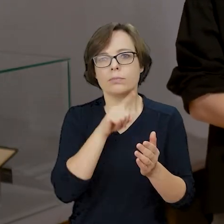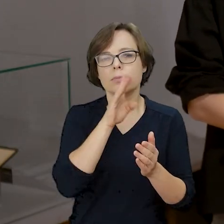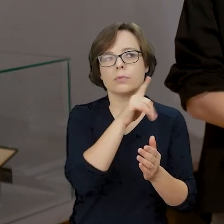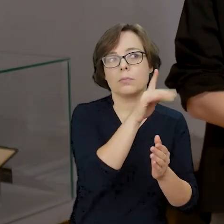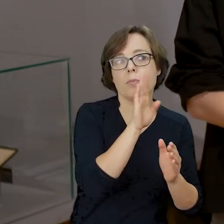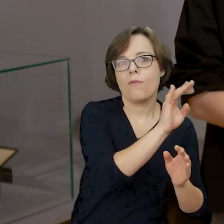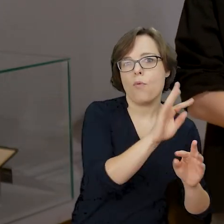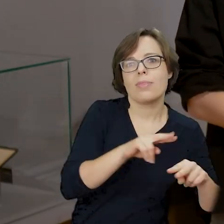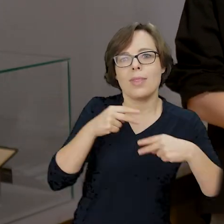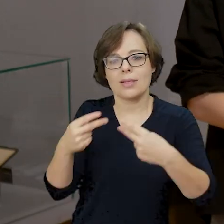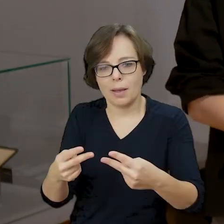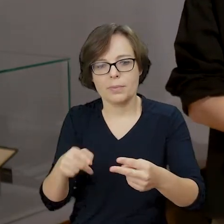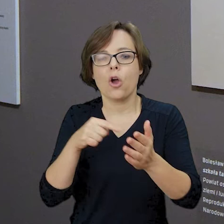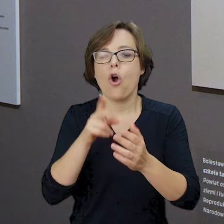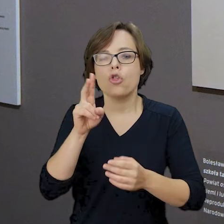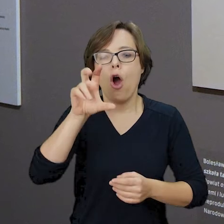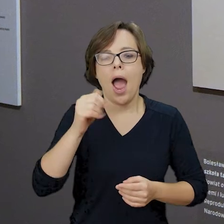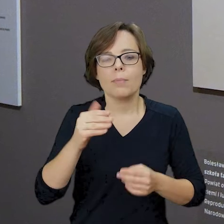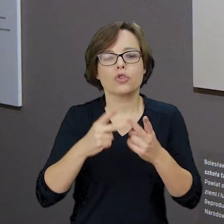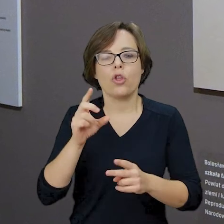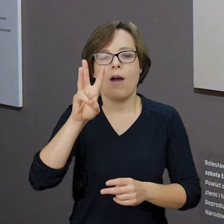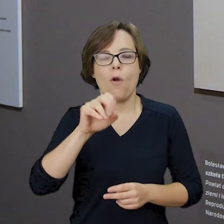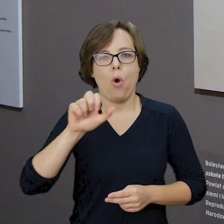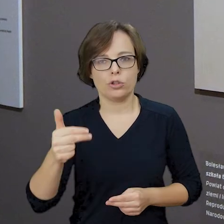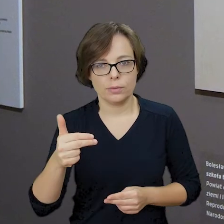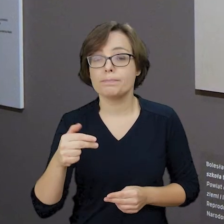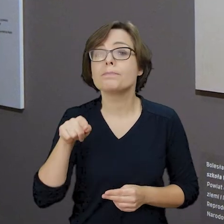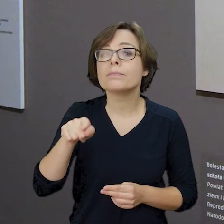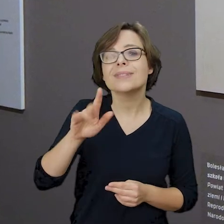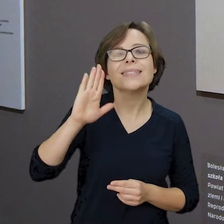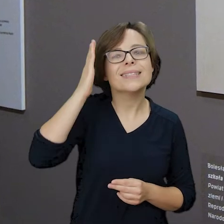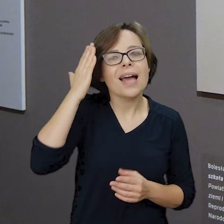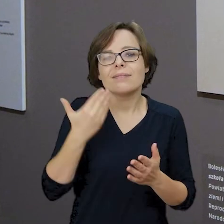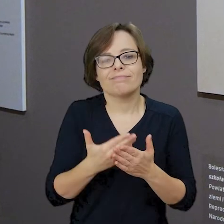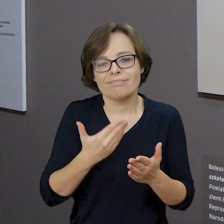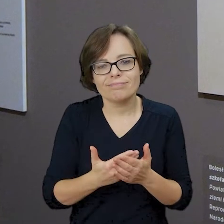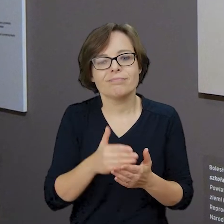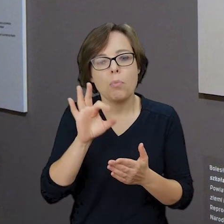jest Chaim z Wołożyna. Jest on przede wszystkim znany jako założyciel słynnej jesziwy w Wołożynie,